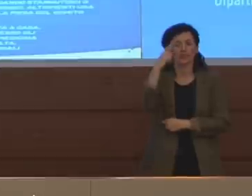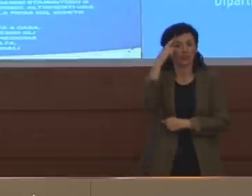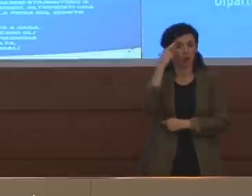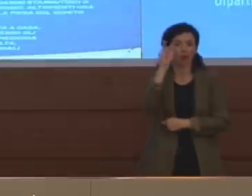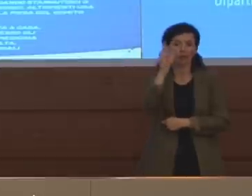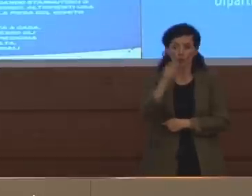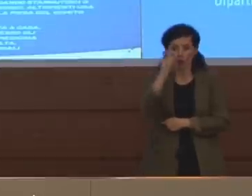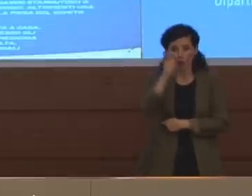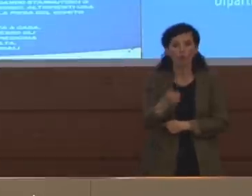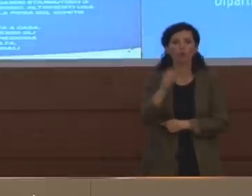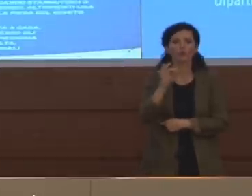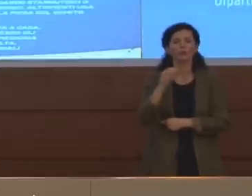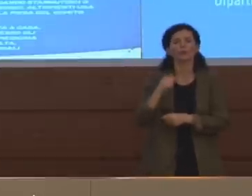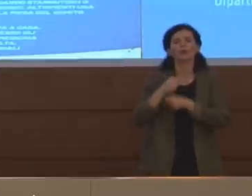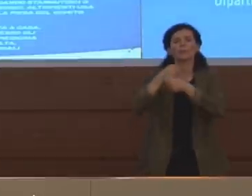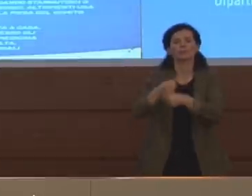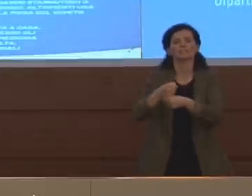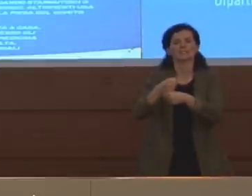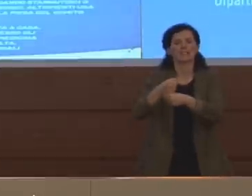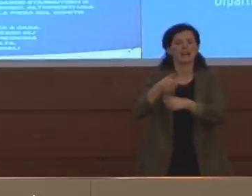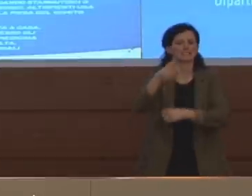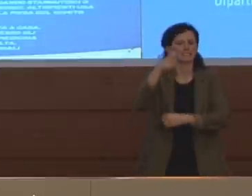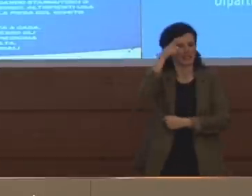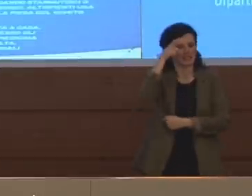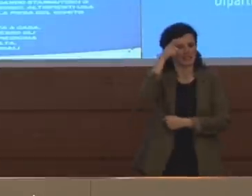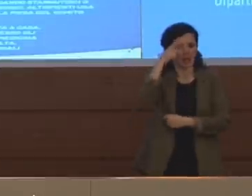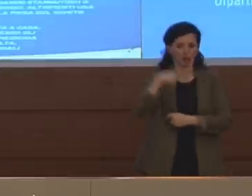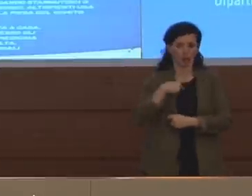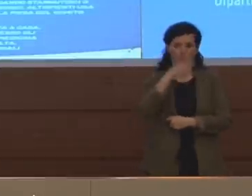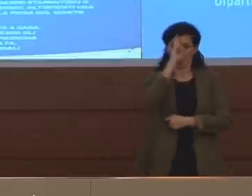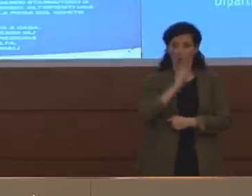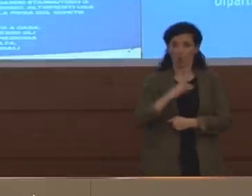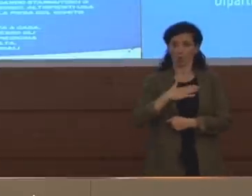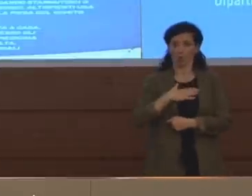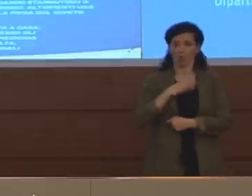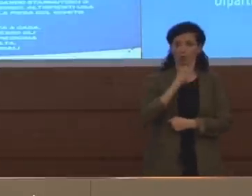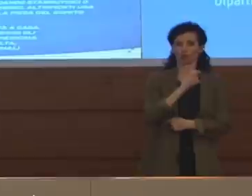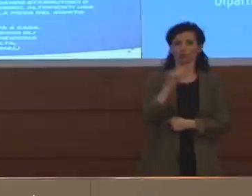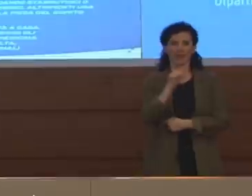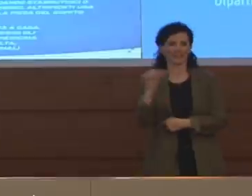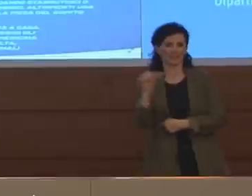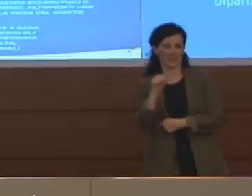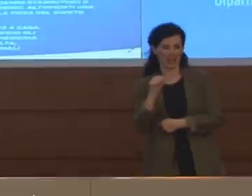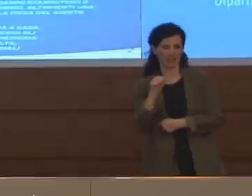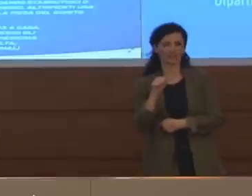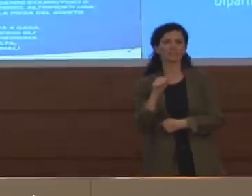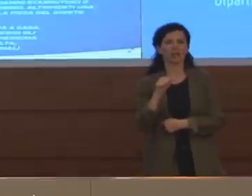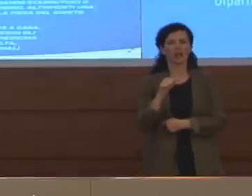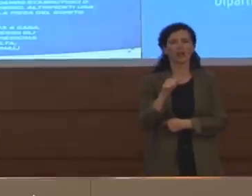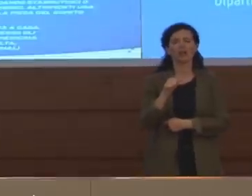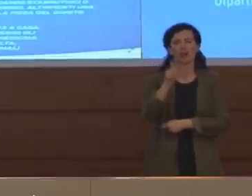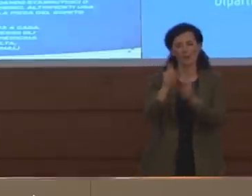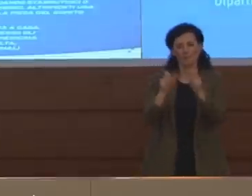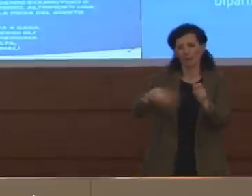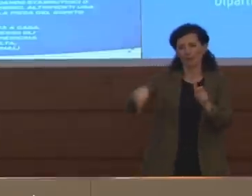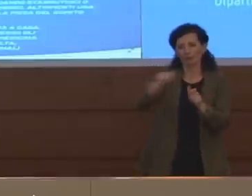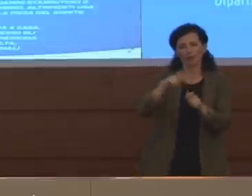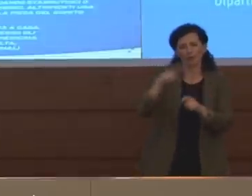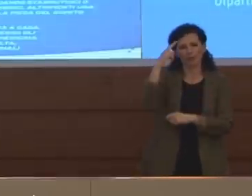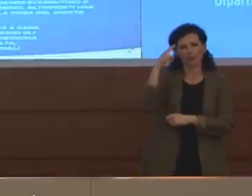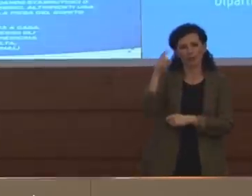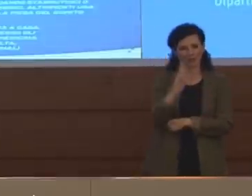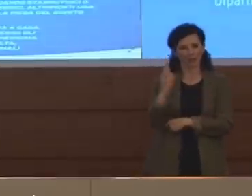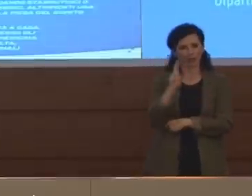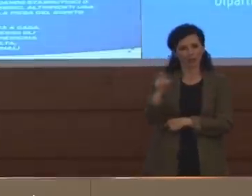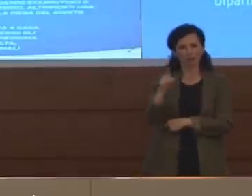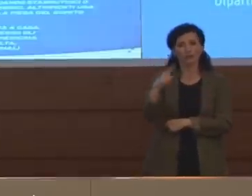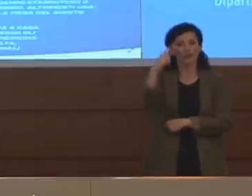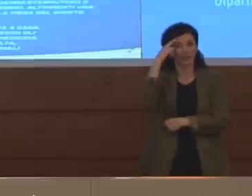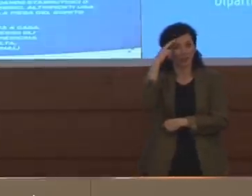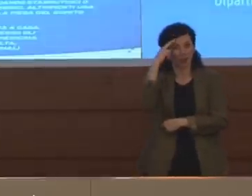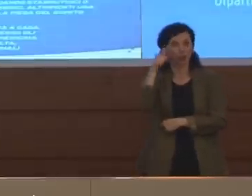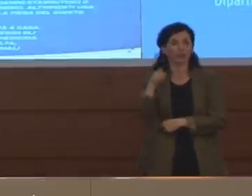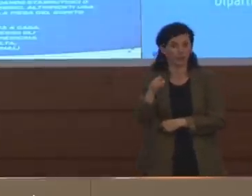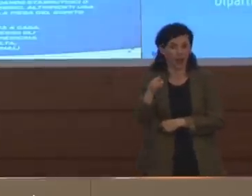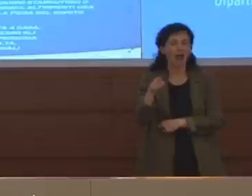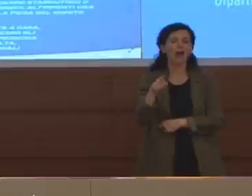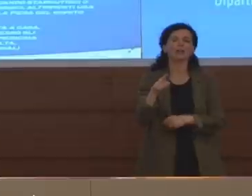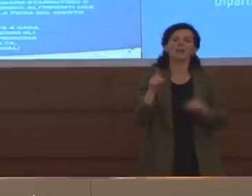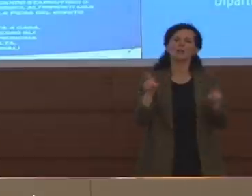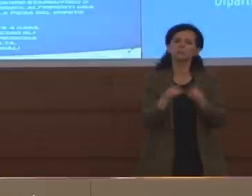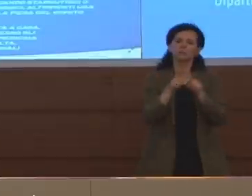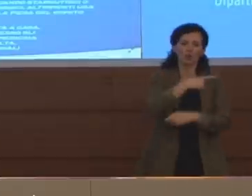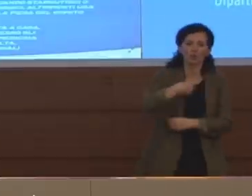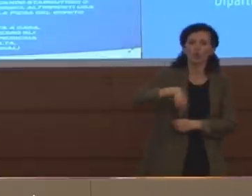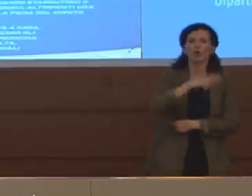nel mio ruolo di Presidente del CSS, per ricordarvi e ricordarci che domenica è